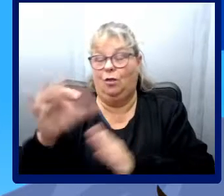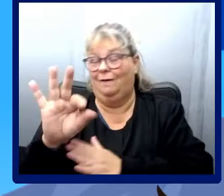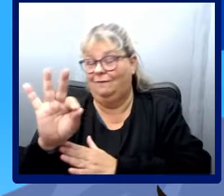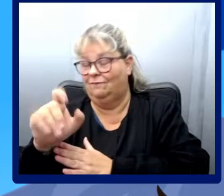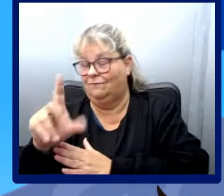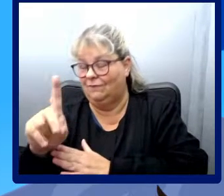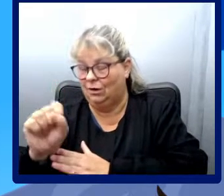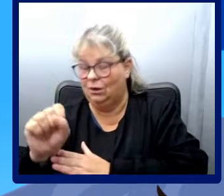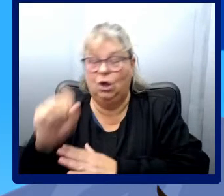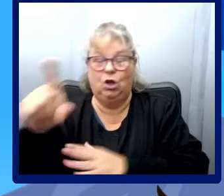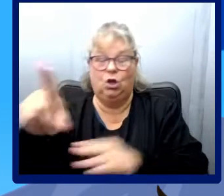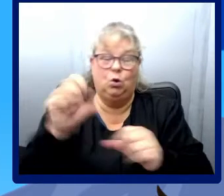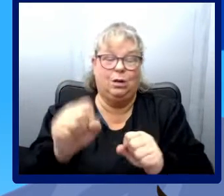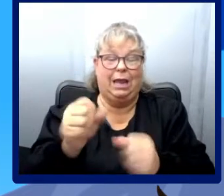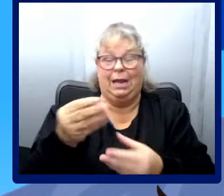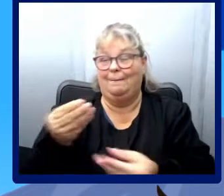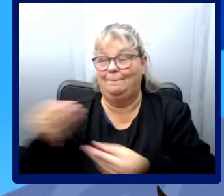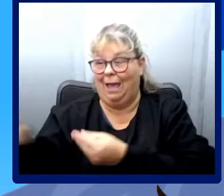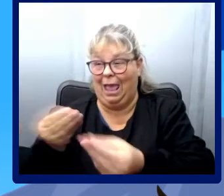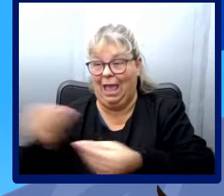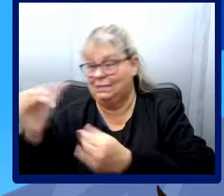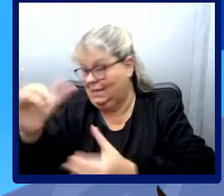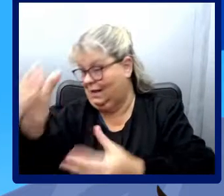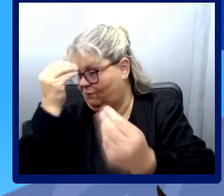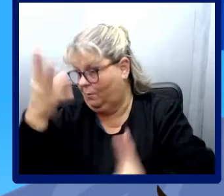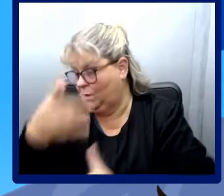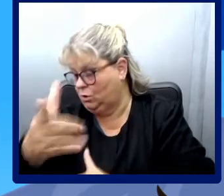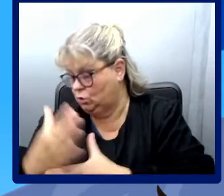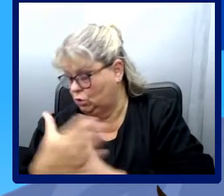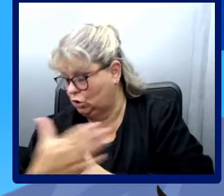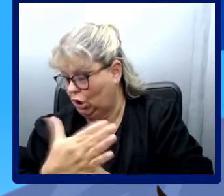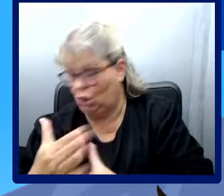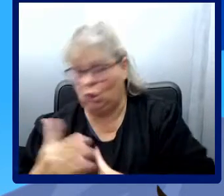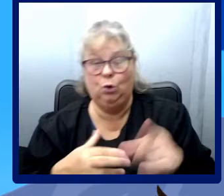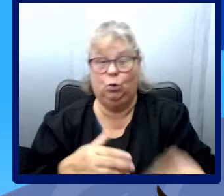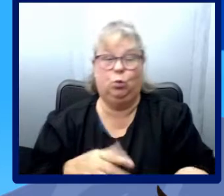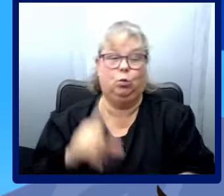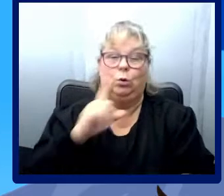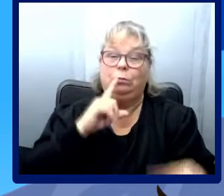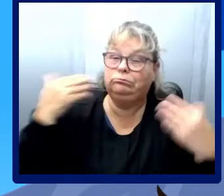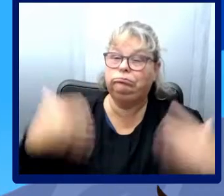pueden mejorar la información que comparten. Así que esta es una adición realmente poderosa.